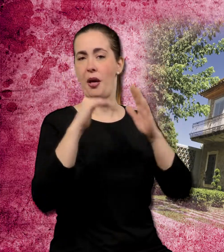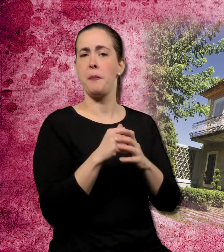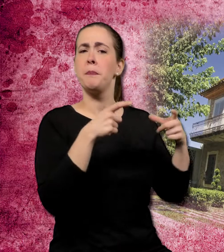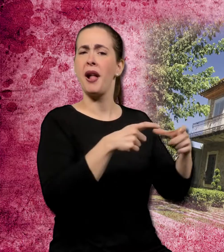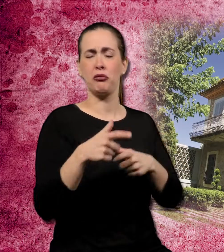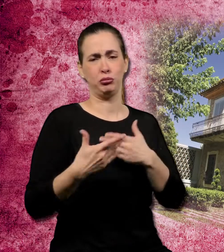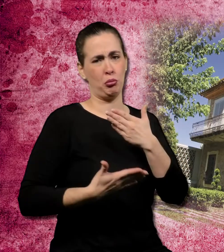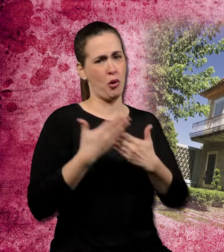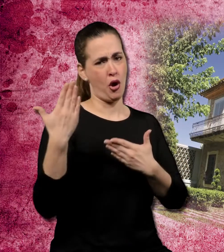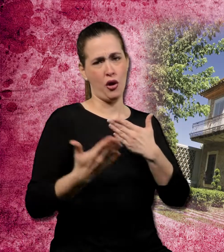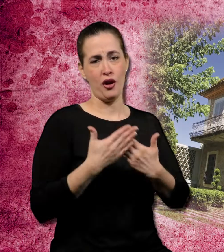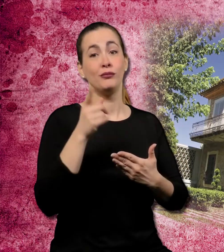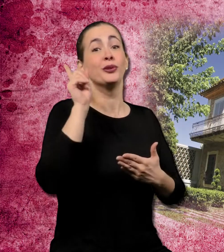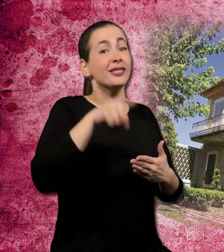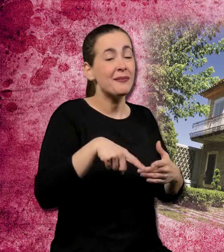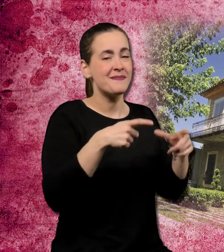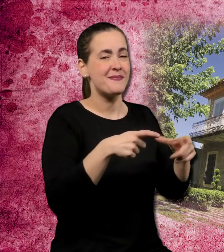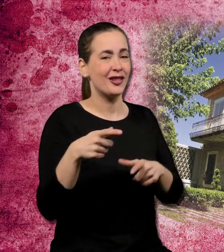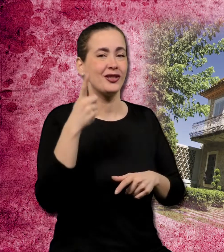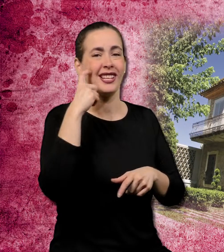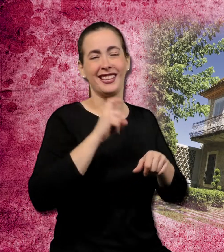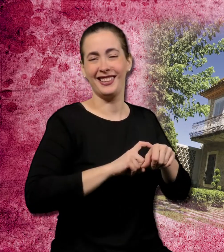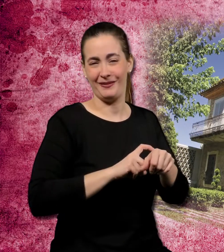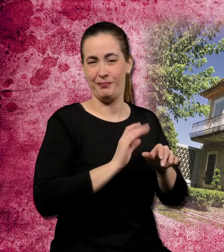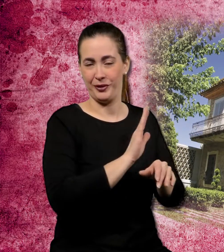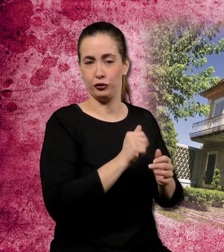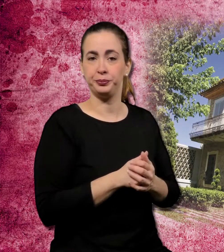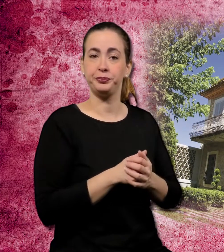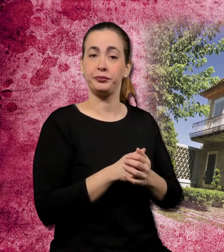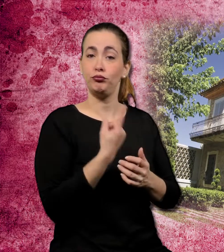Hi destaquen plats innovadors, però també hi trobem espai per a la tradició, la memòria i el contrast.